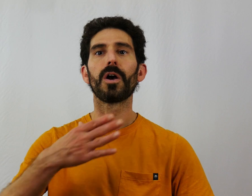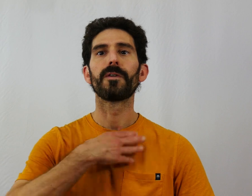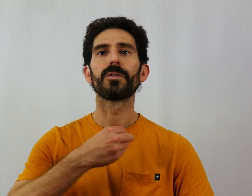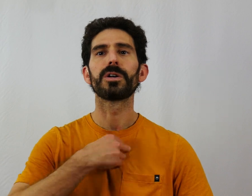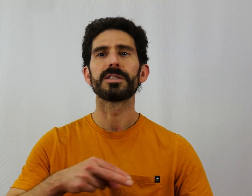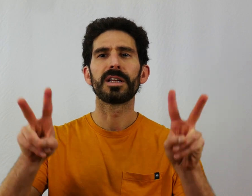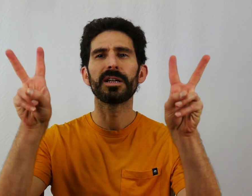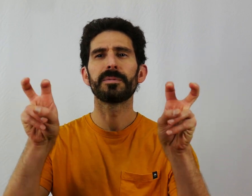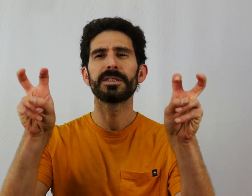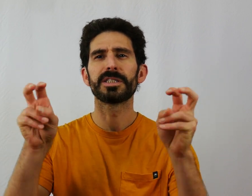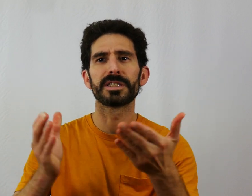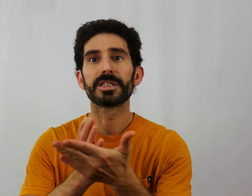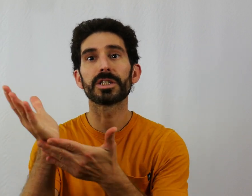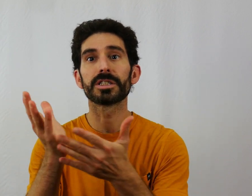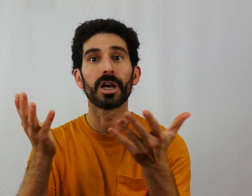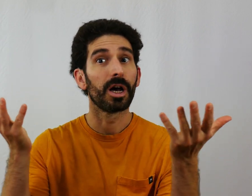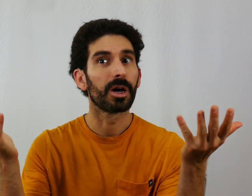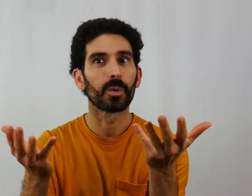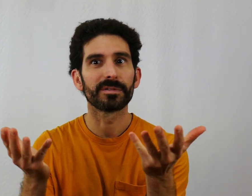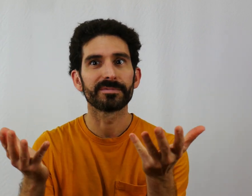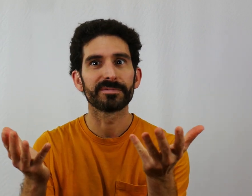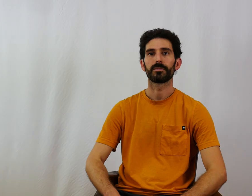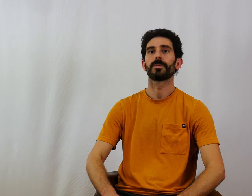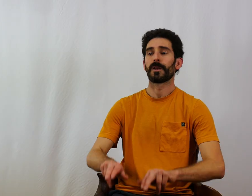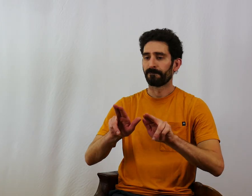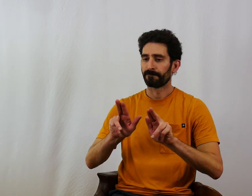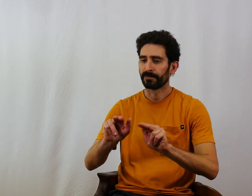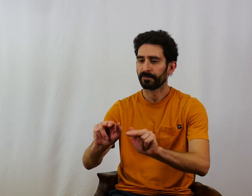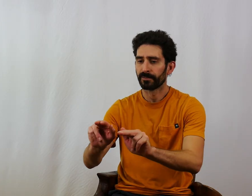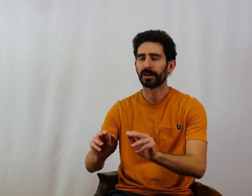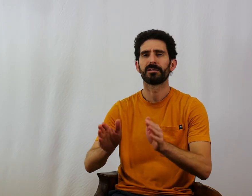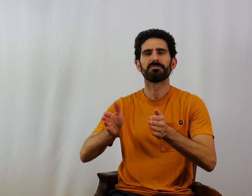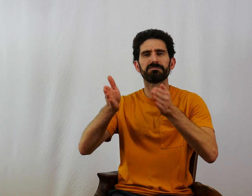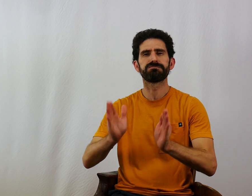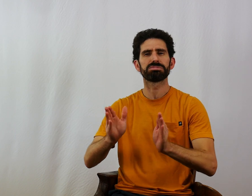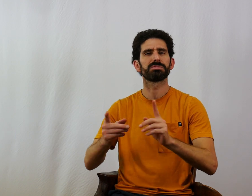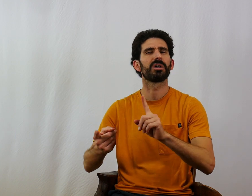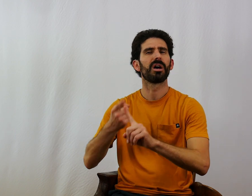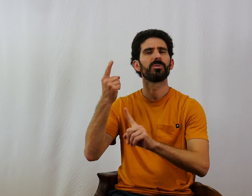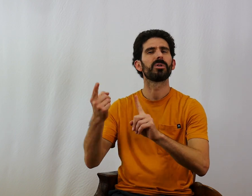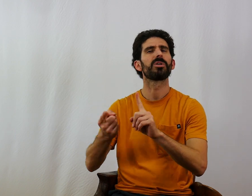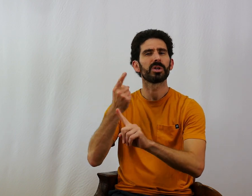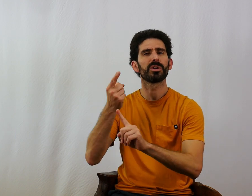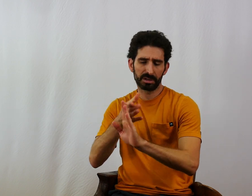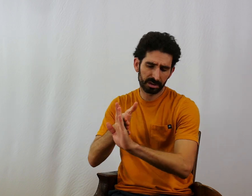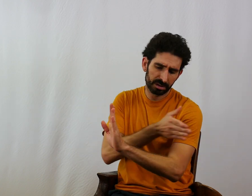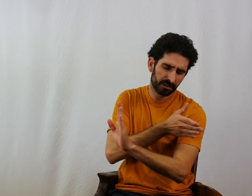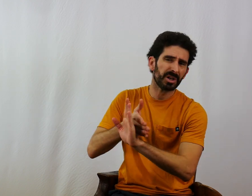Que veut dire cette expression ? Avant de prendre une décision importante,